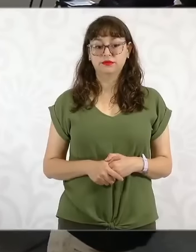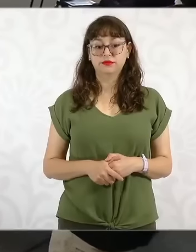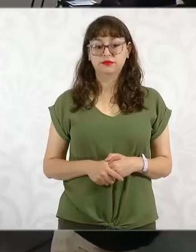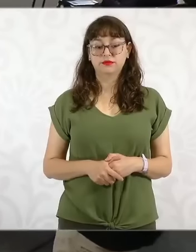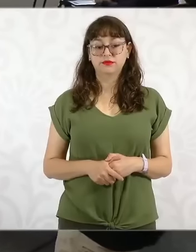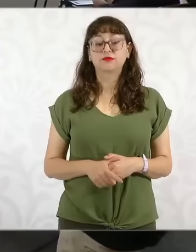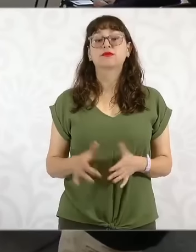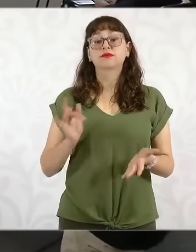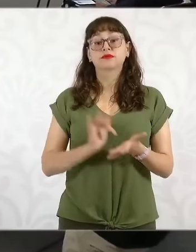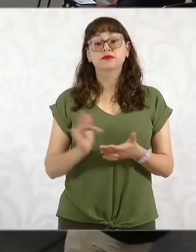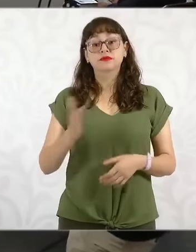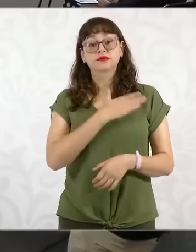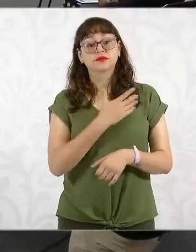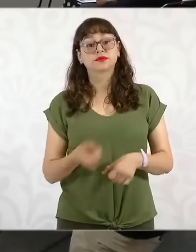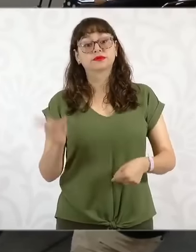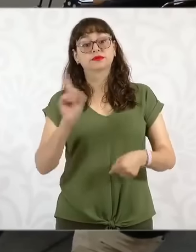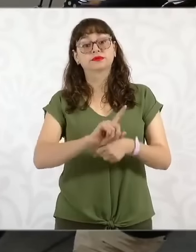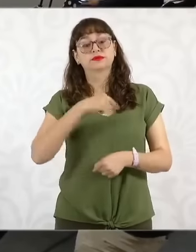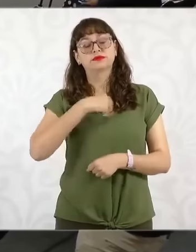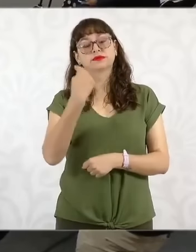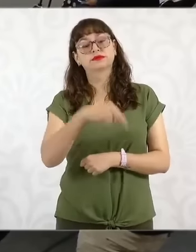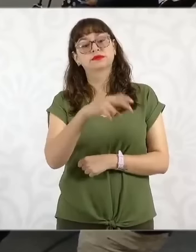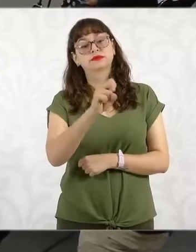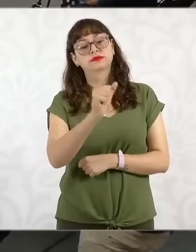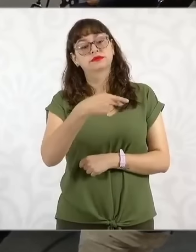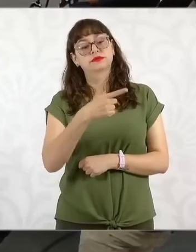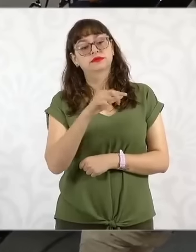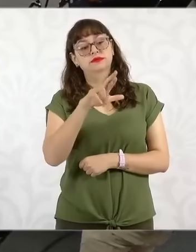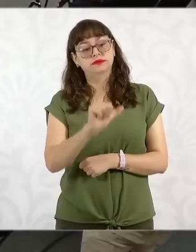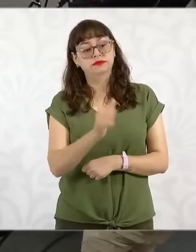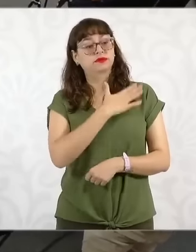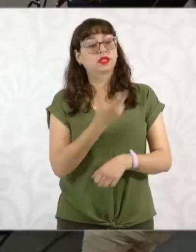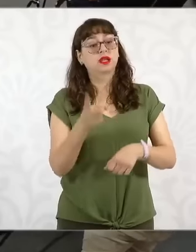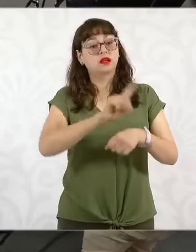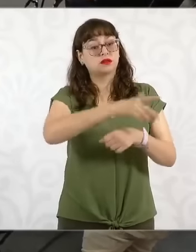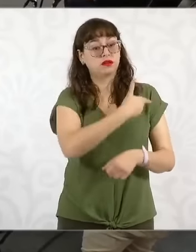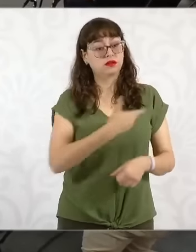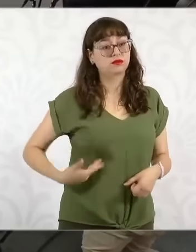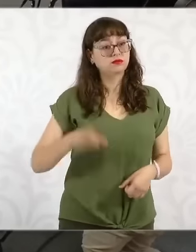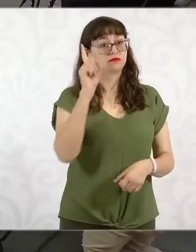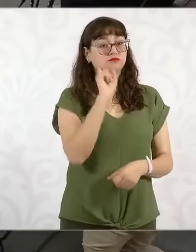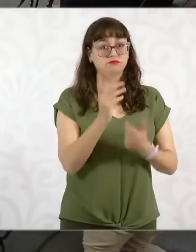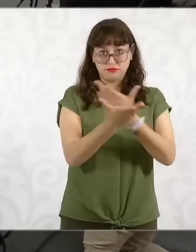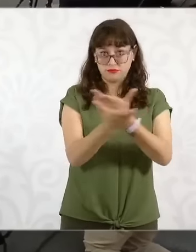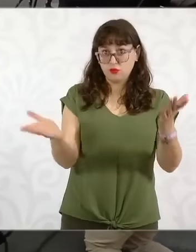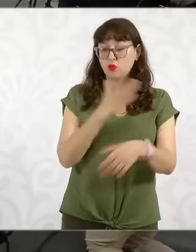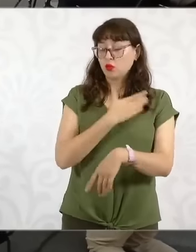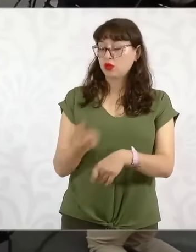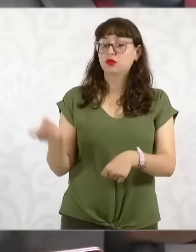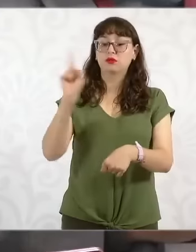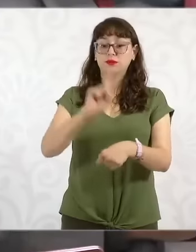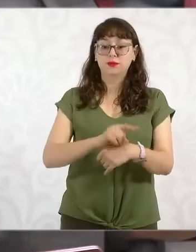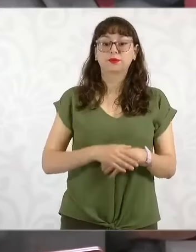Gracias. Buenos días, Sandra Guilar y Grupo Informativo. Buenos días, presidenta. Buenos días a todos. De inicio a preguntarle, eh, presidenta, secretario,